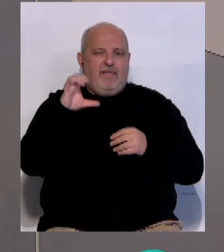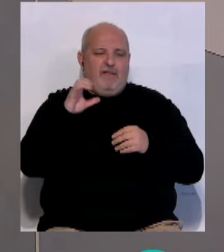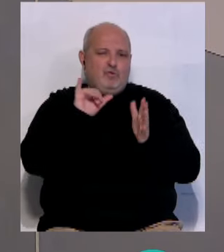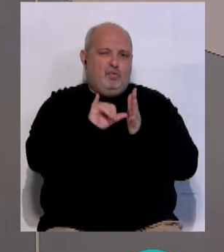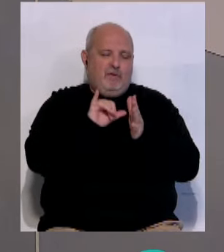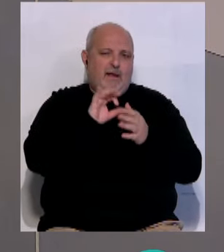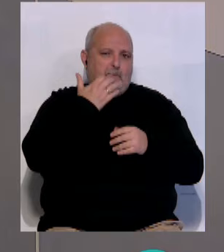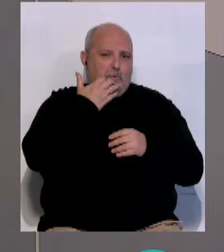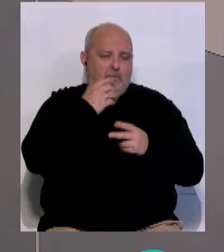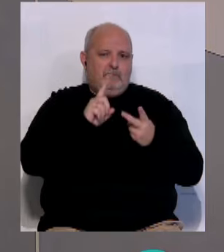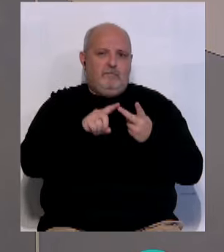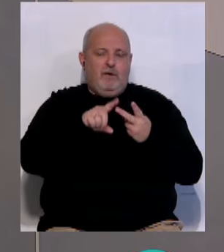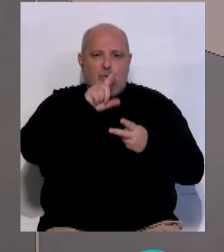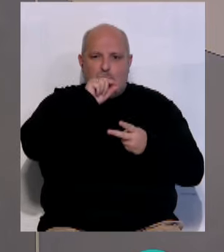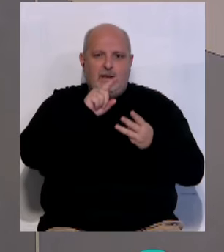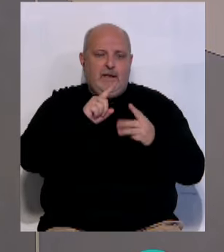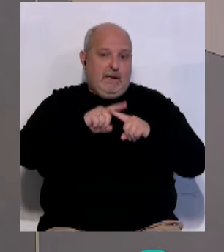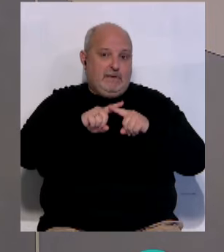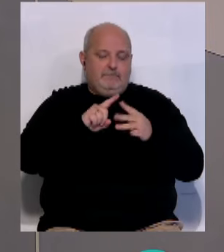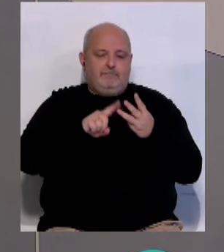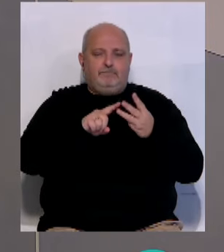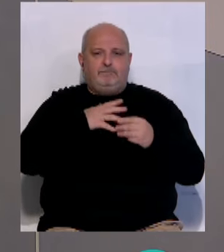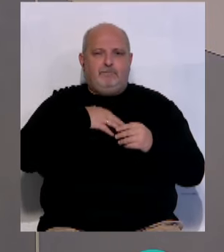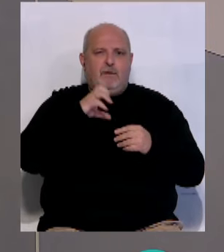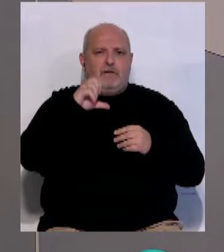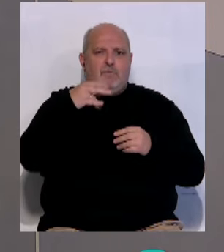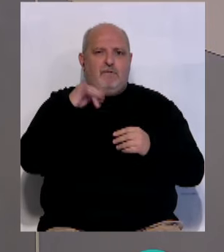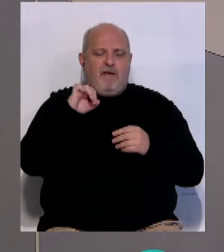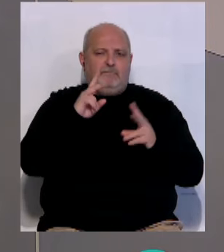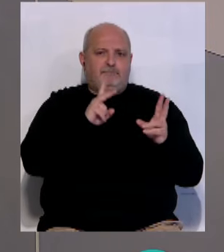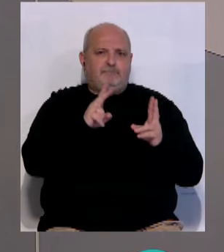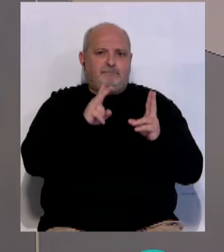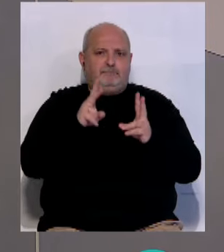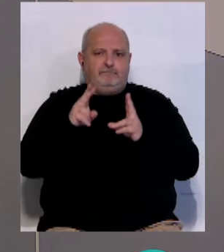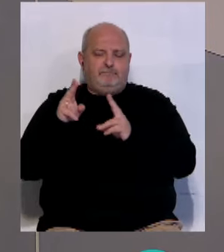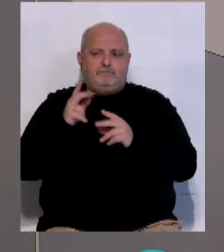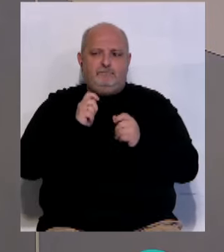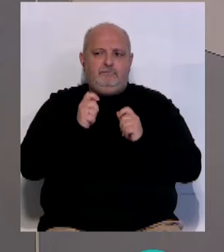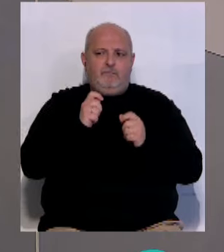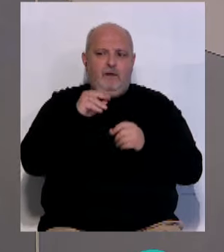ejemplo en Twitter y en Spotify de hecho hay cortes ya también de de esa entrevista en los